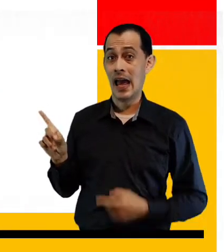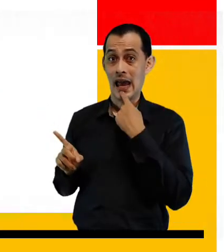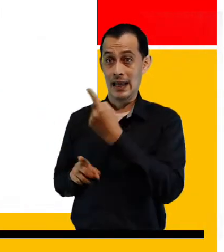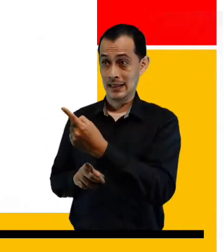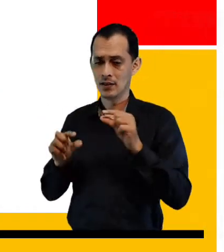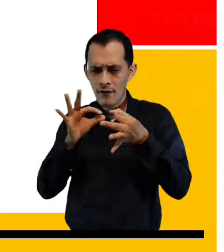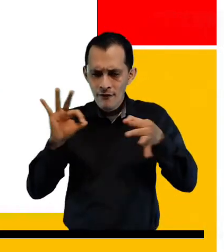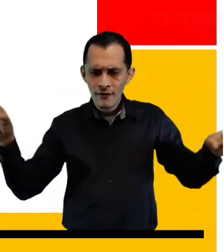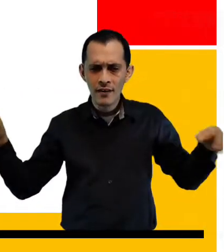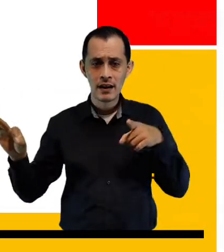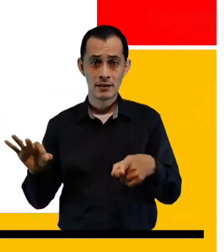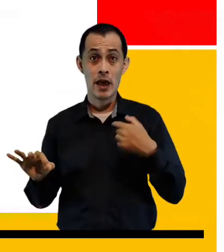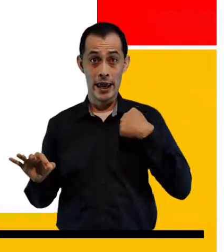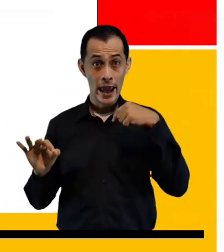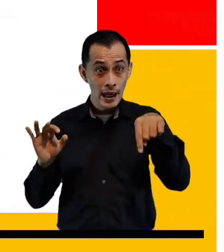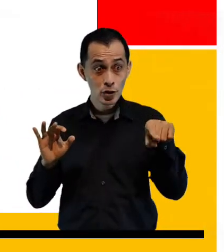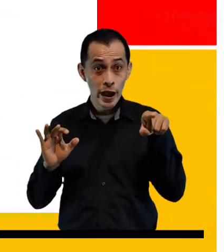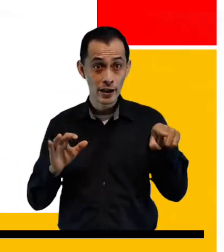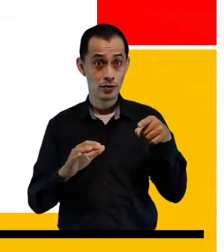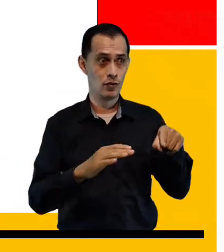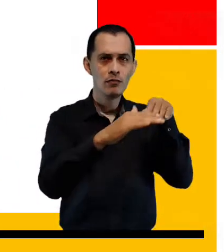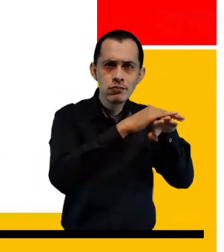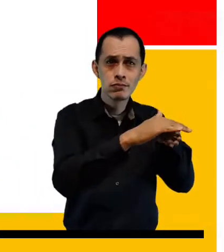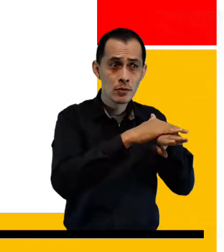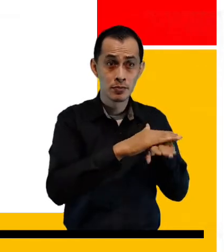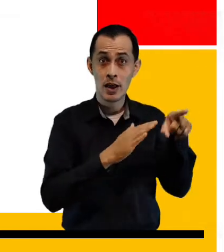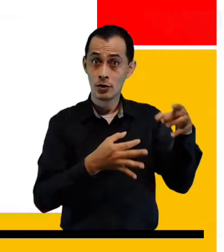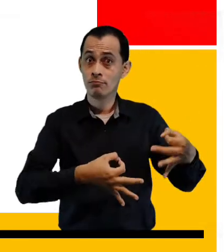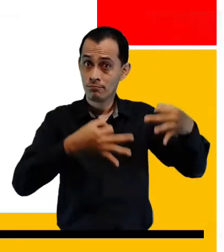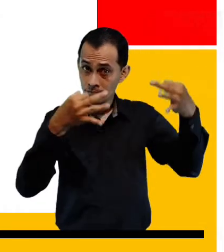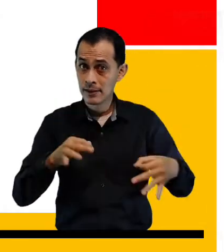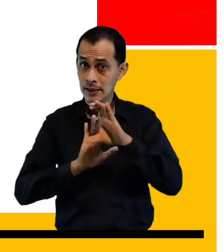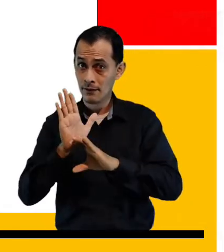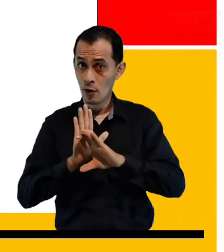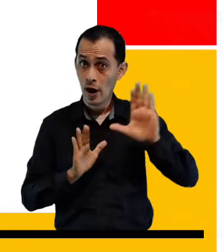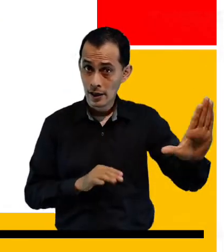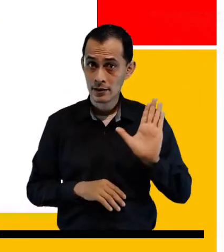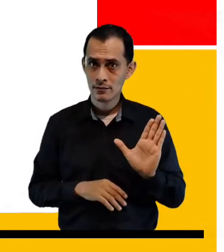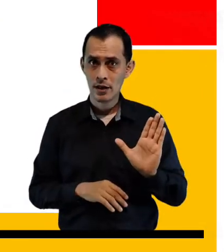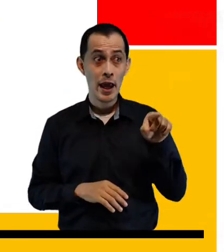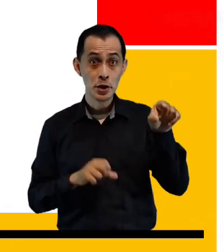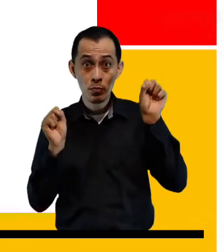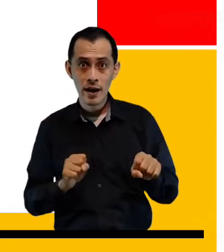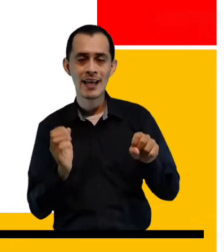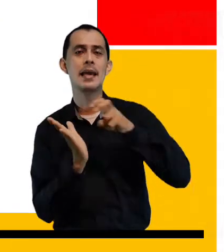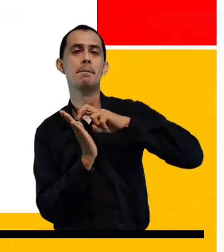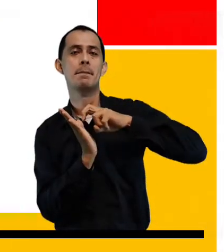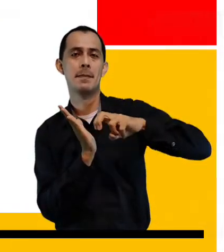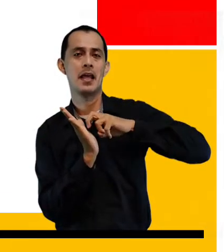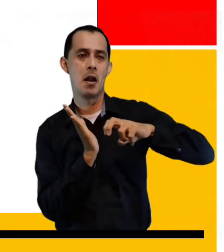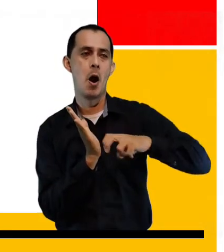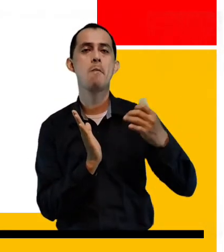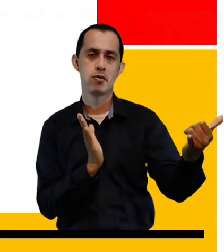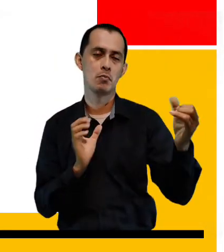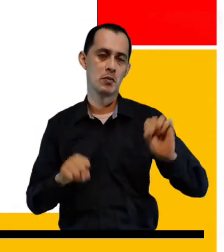que ha sido registrada, y da la posibilidad de imprimir la hoja de vida, entonces una vez se